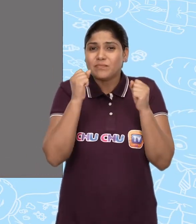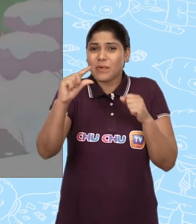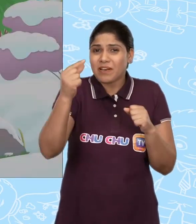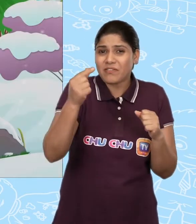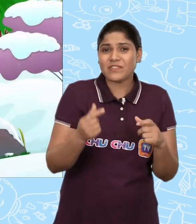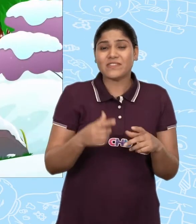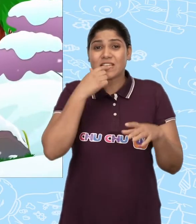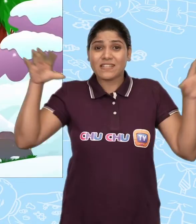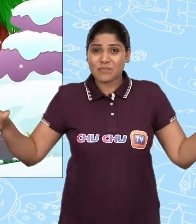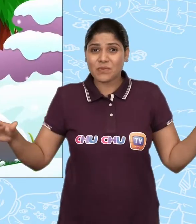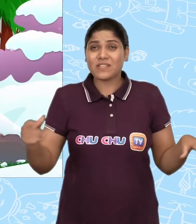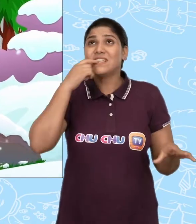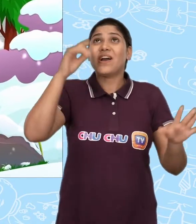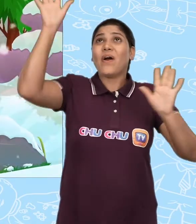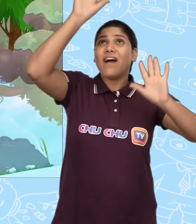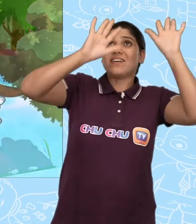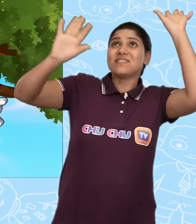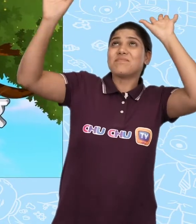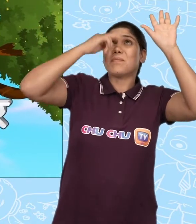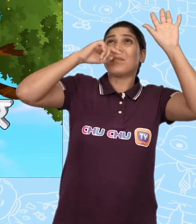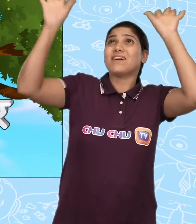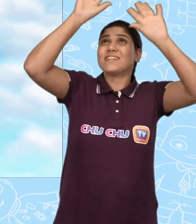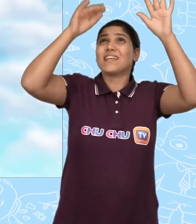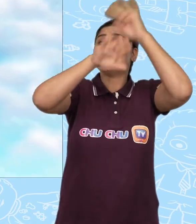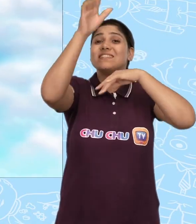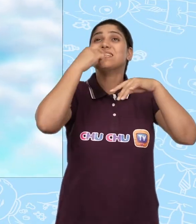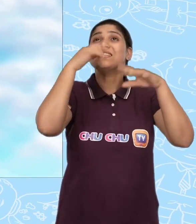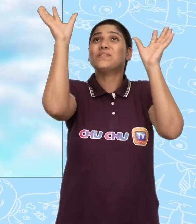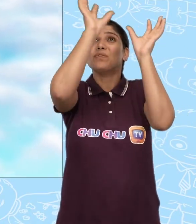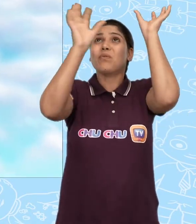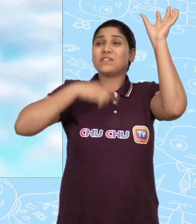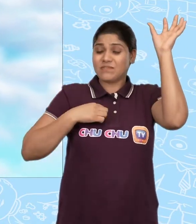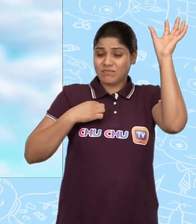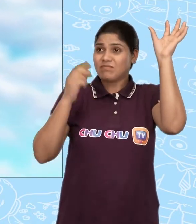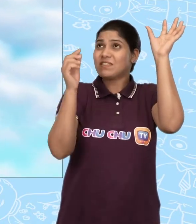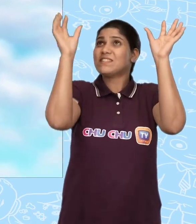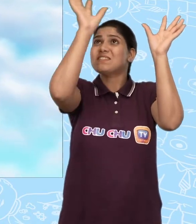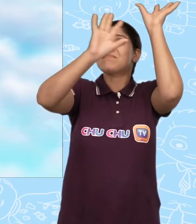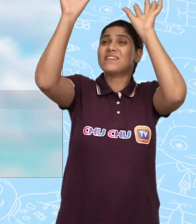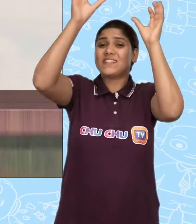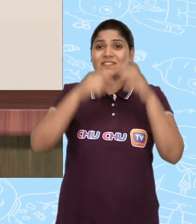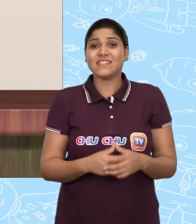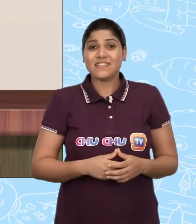जैसे बर्फ कबूतर और आसमान मे रूई जैसे बादल।